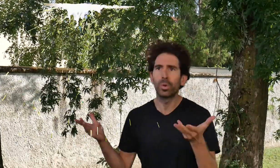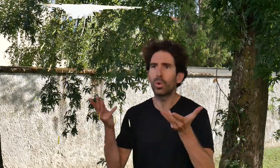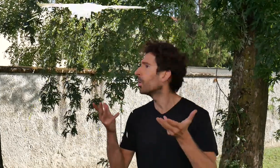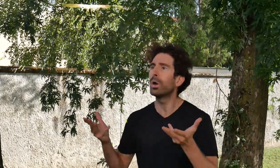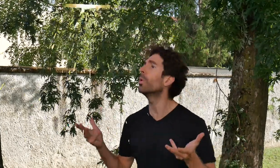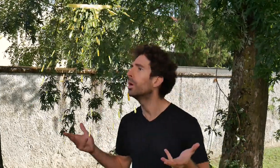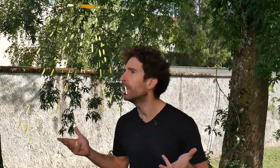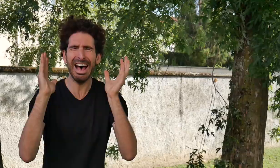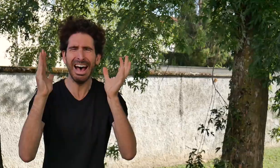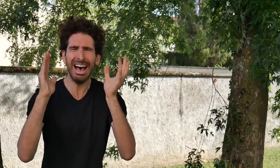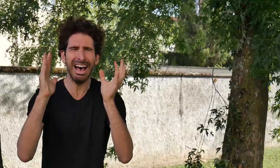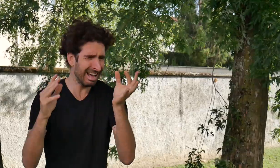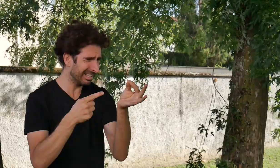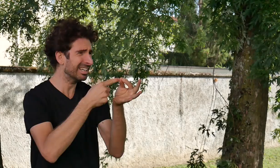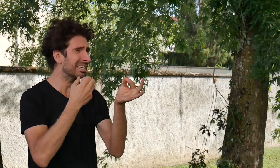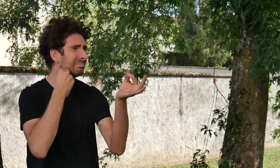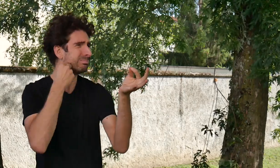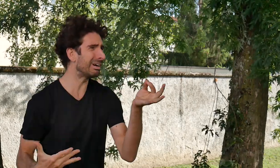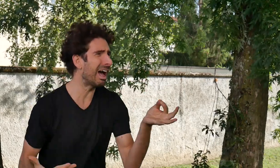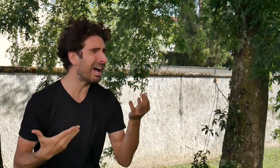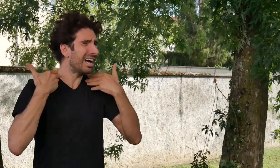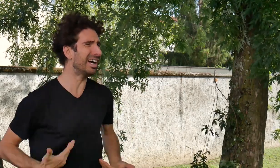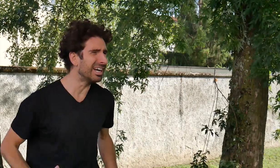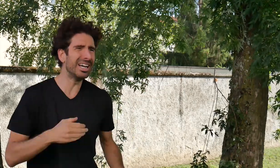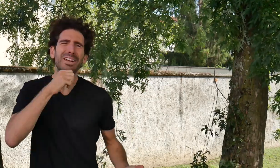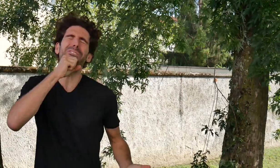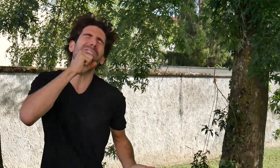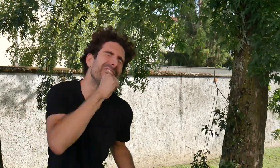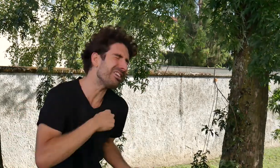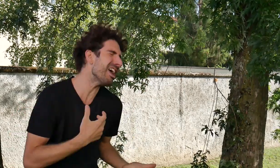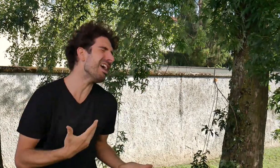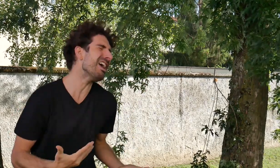Quoi quoi quoi ? Un cheveu blanc, je suis vieux !